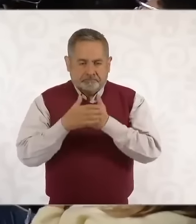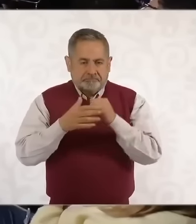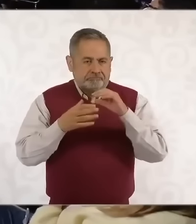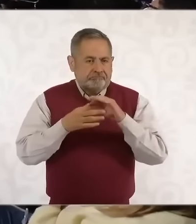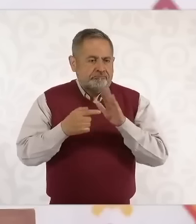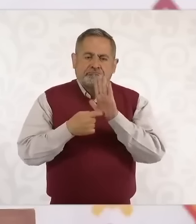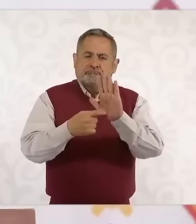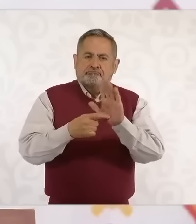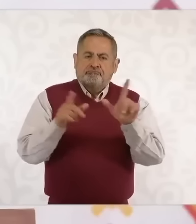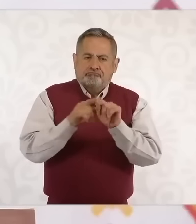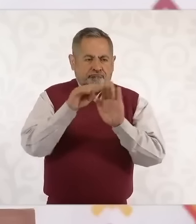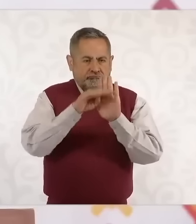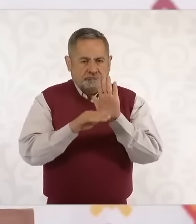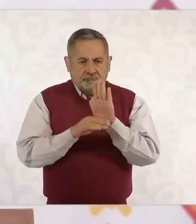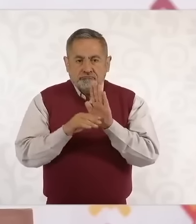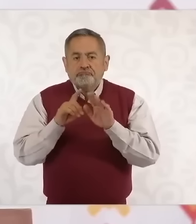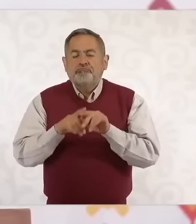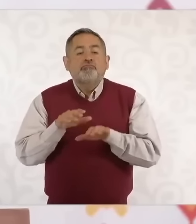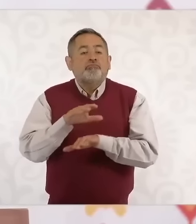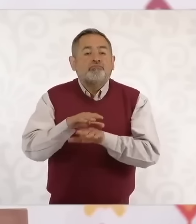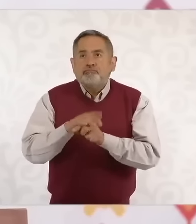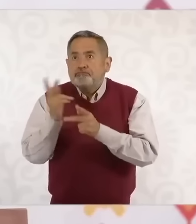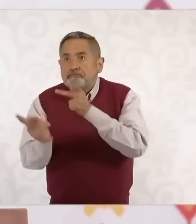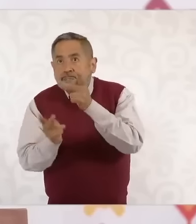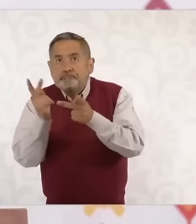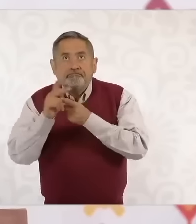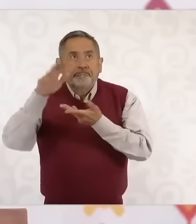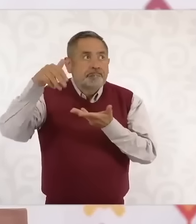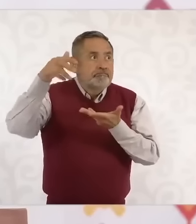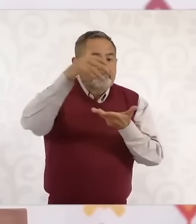la consulta que se llevó a cabo. Le tenemos que entregar ese documento a la presidenta